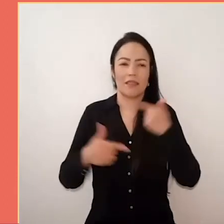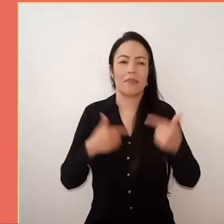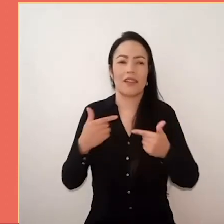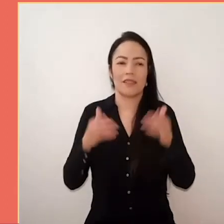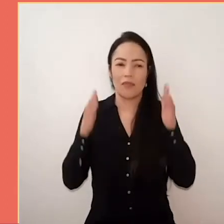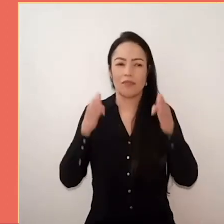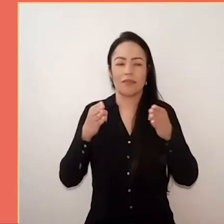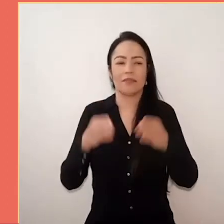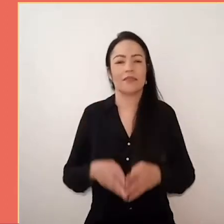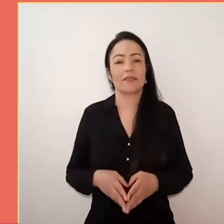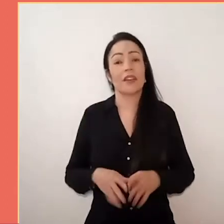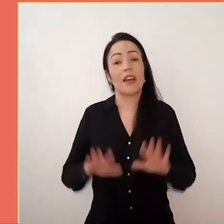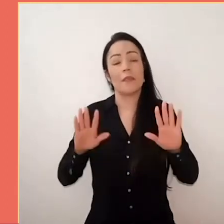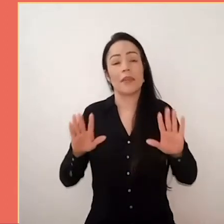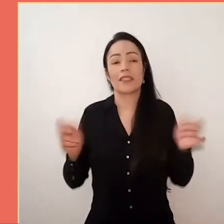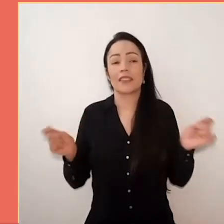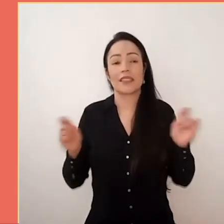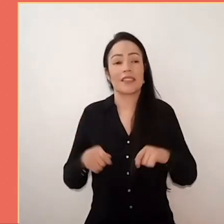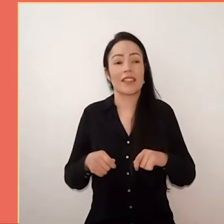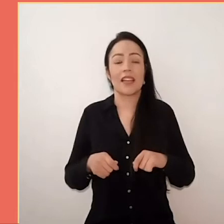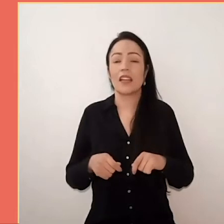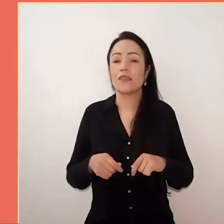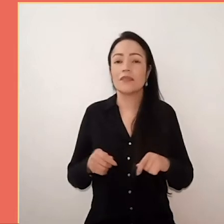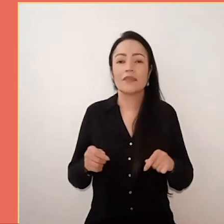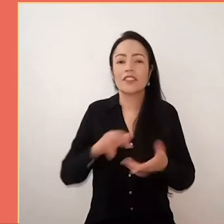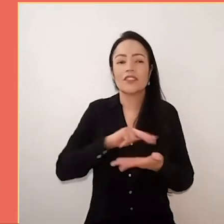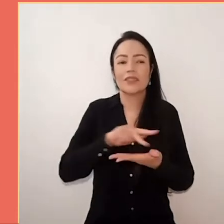Mas que seja considerada as diferentes realidades